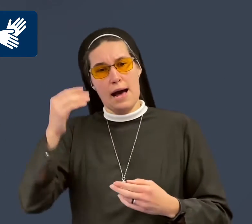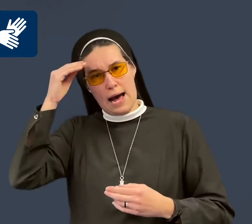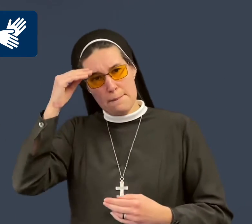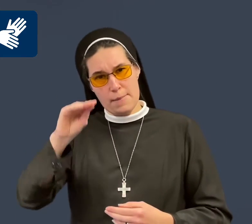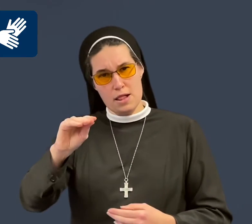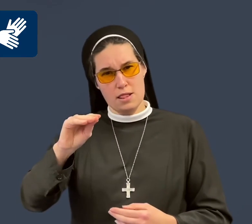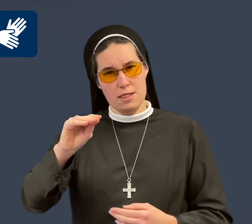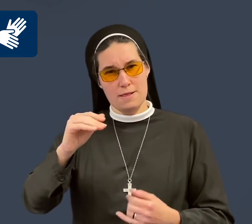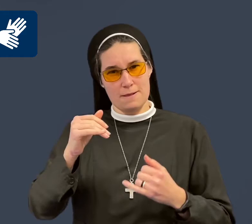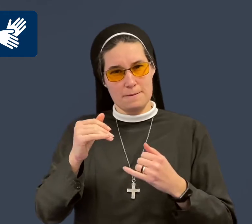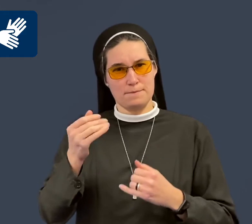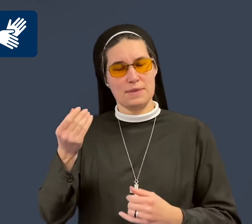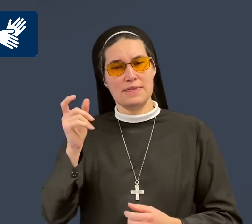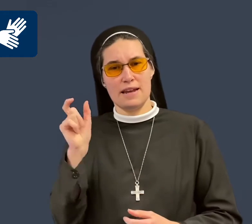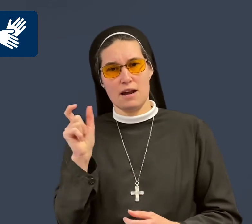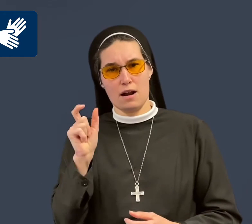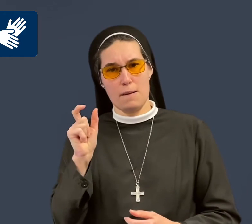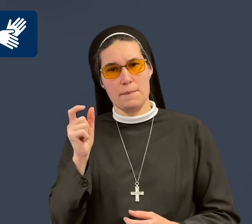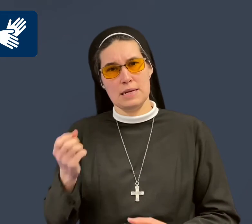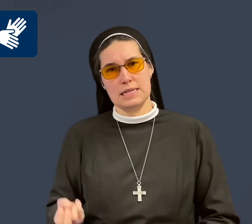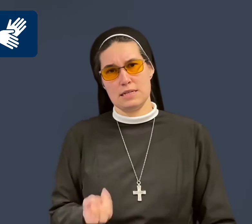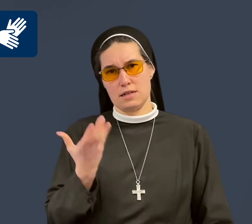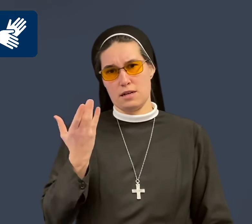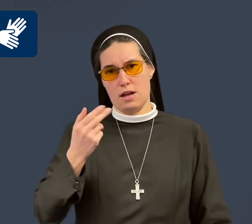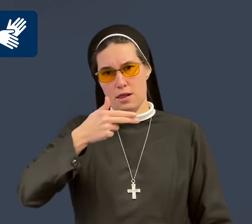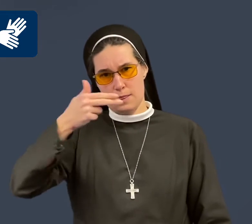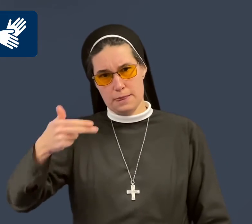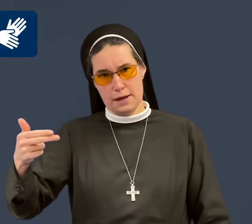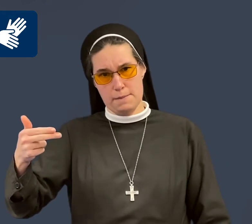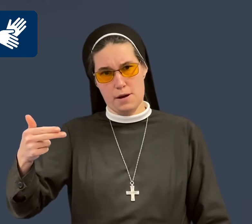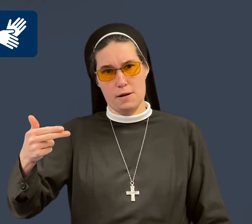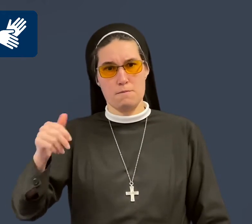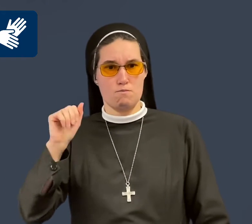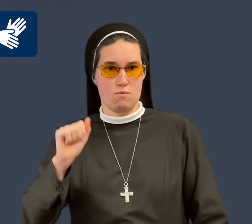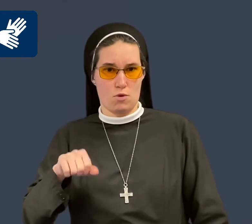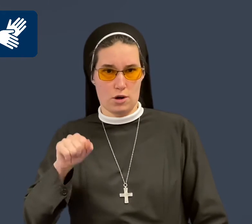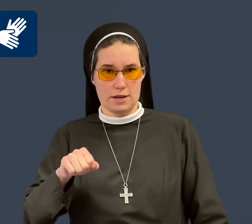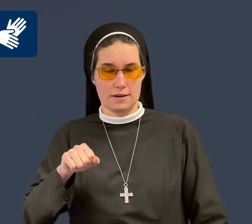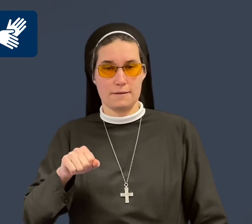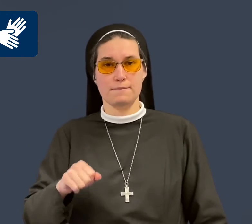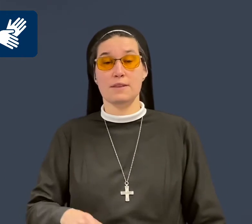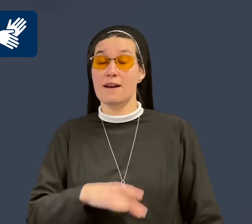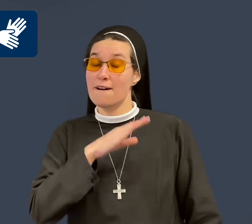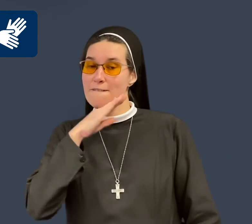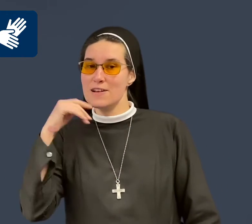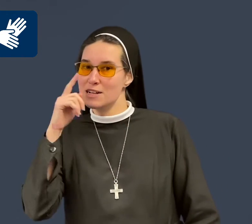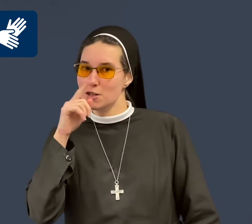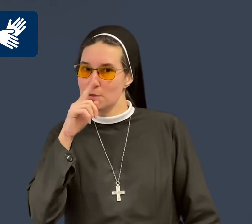Es geht auch über Telegram und Threema Viel Spass!